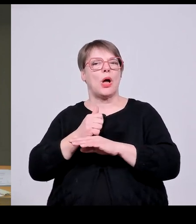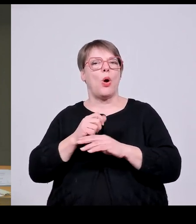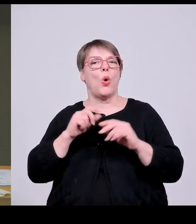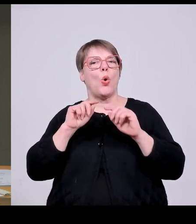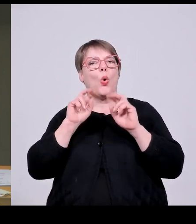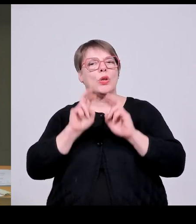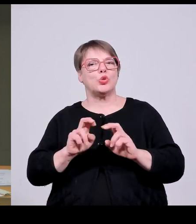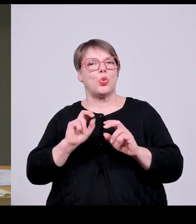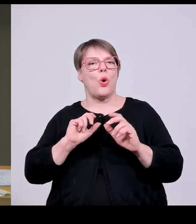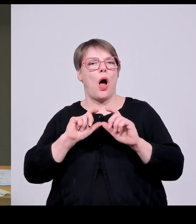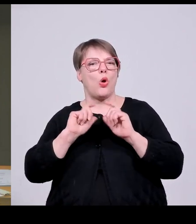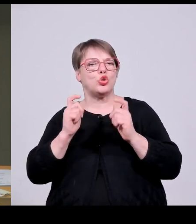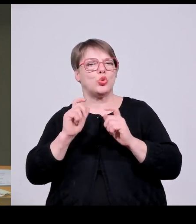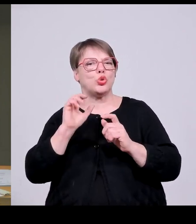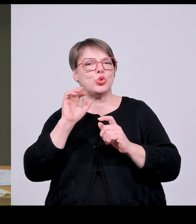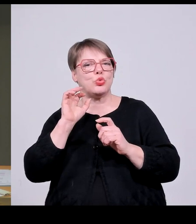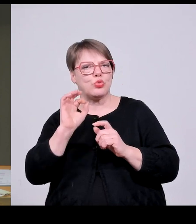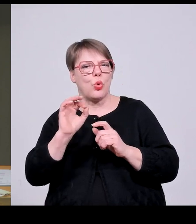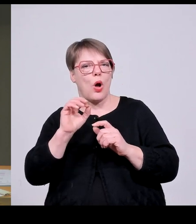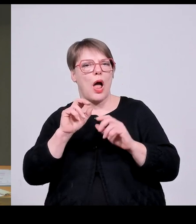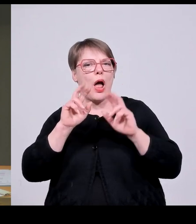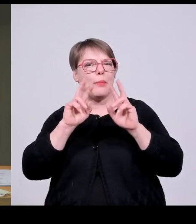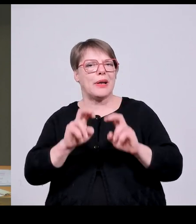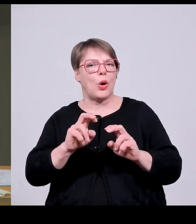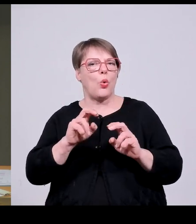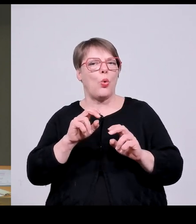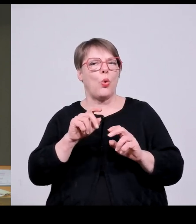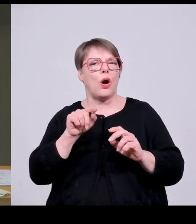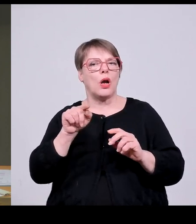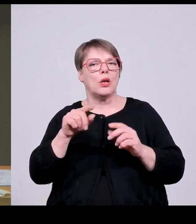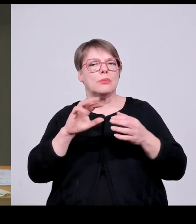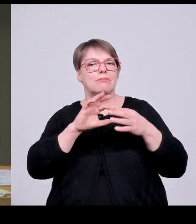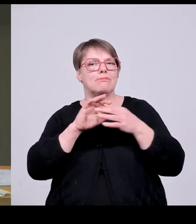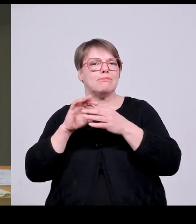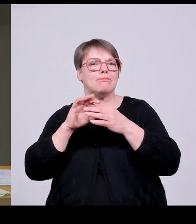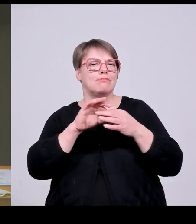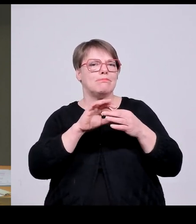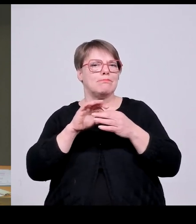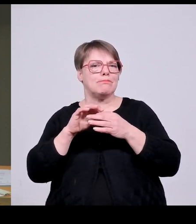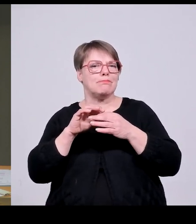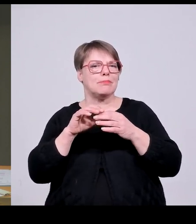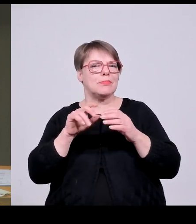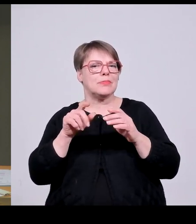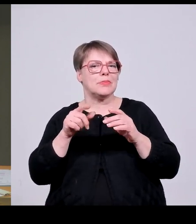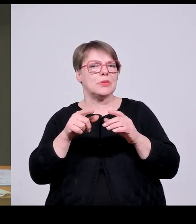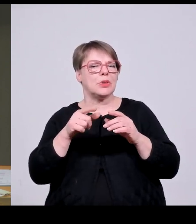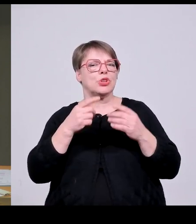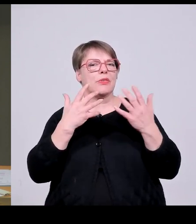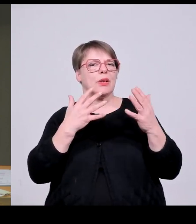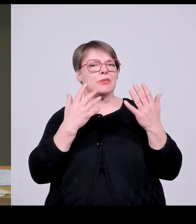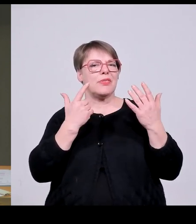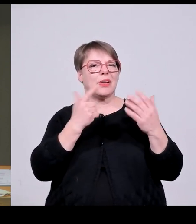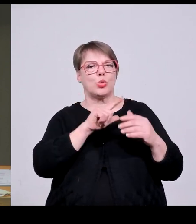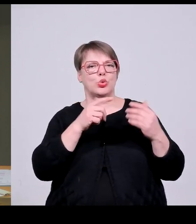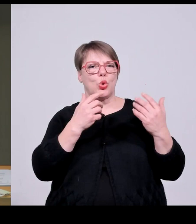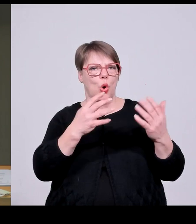Ich fahre fort in der Tagesordnung. Komme zu Tagesordnungspunkt 15 Das war die Priorität der Fraktion der SPD